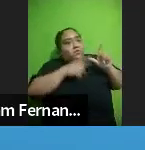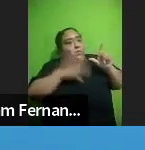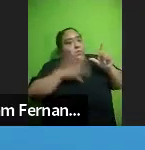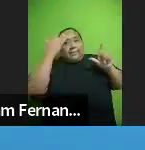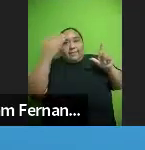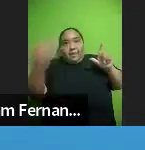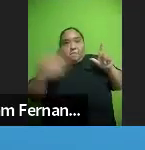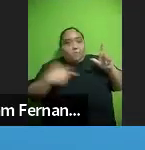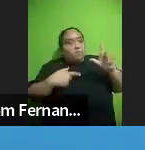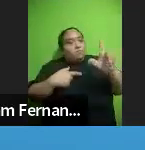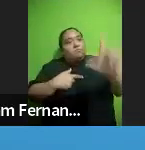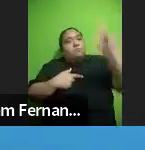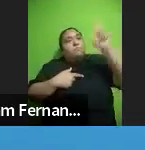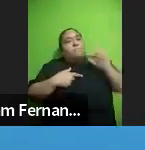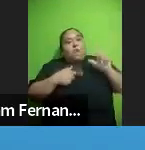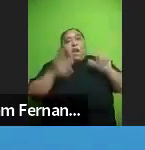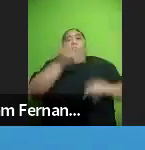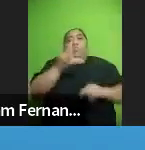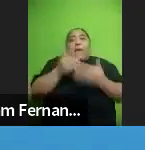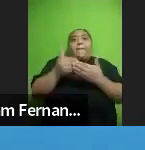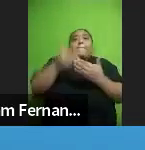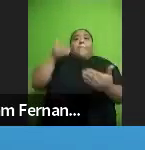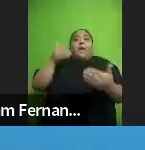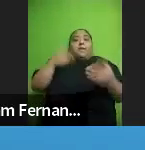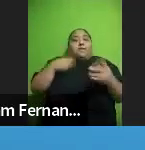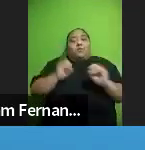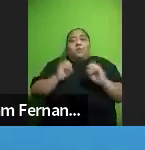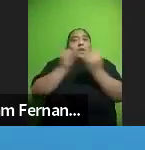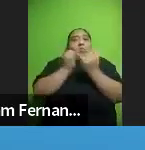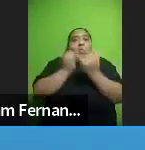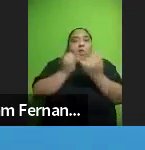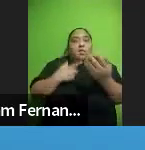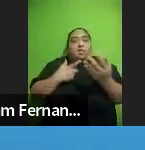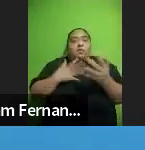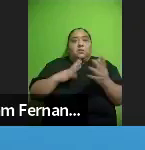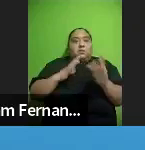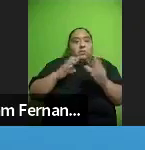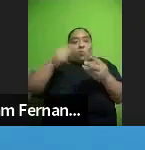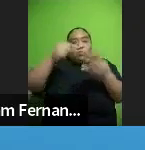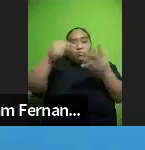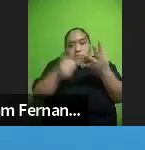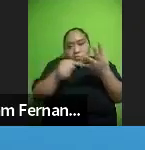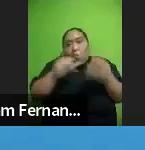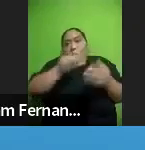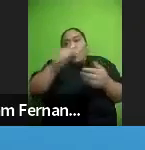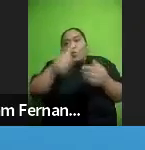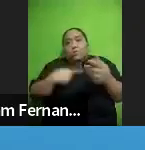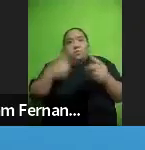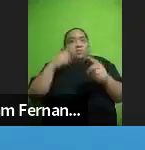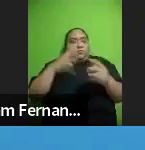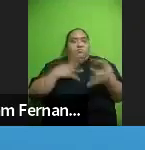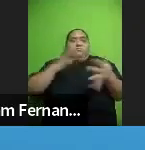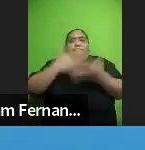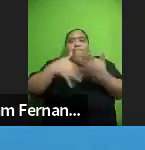ca el lunes el lunes pasado o el siguiente tenor. iente no, y elementos no no, y elementos no manuales , por ejemplo